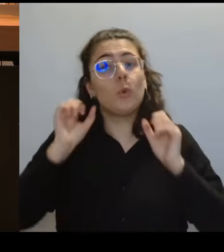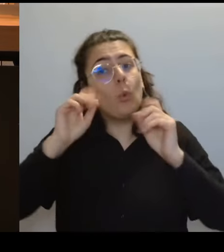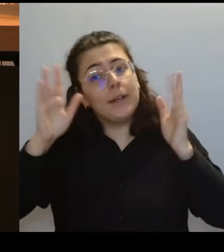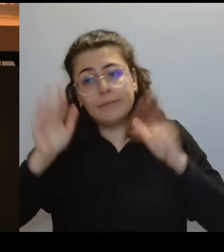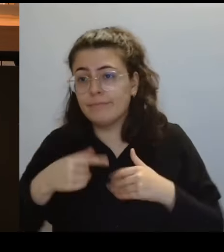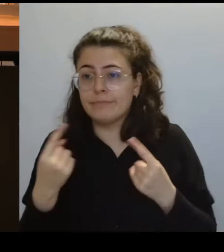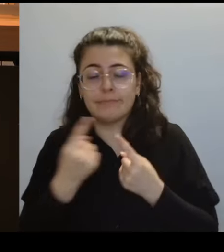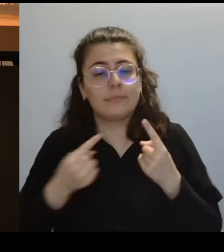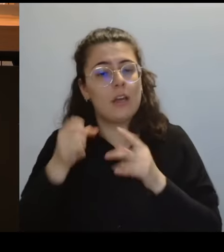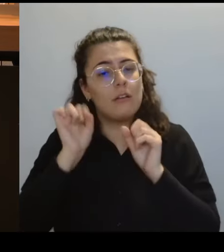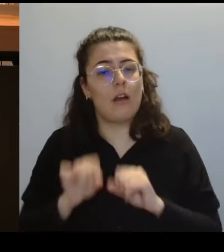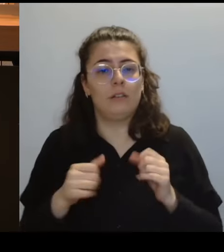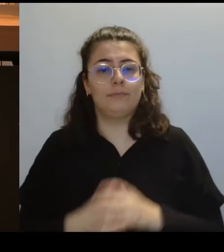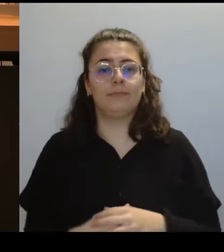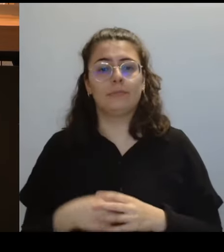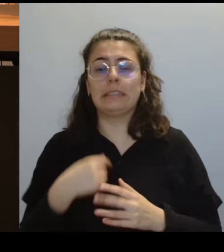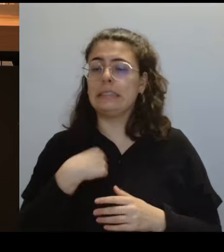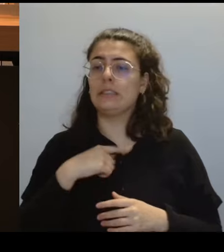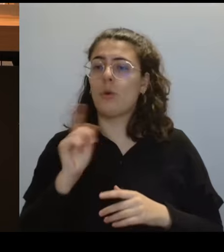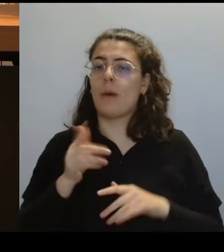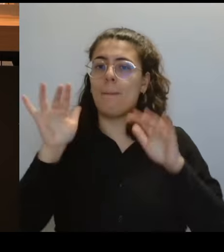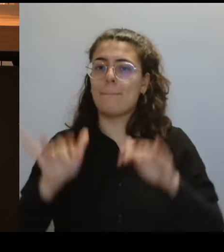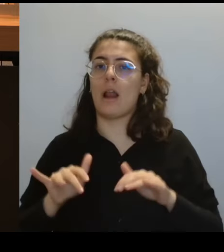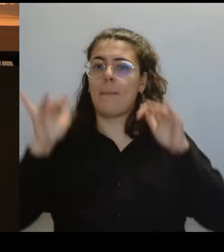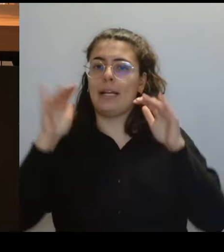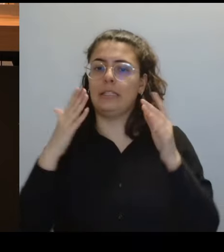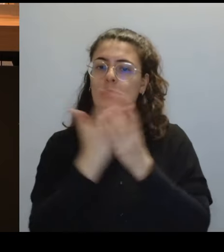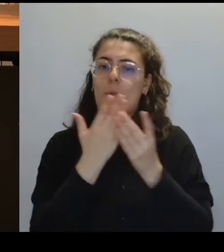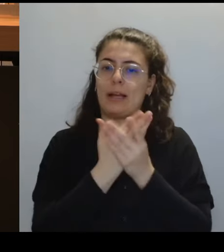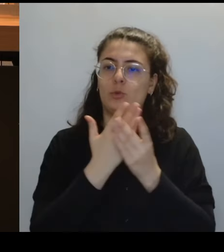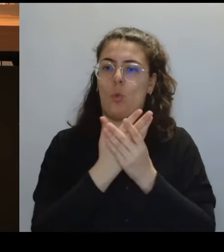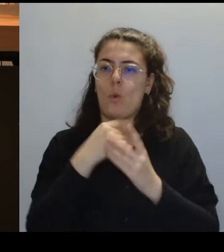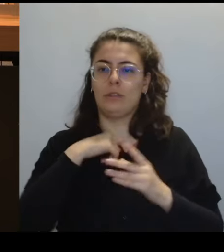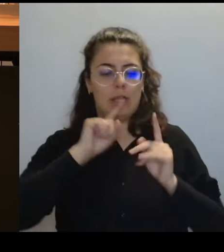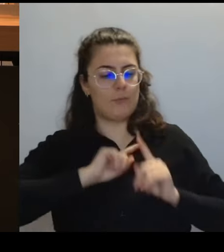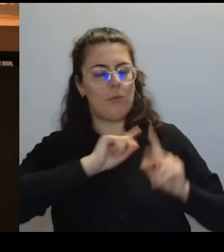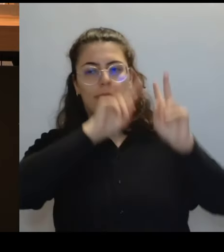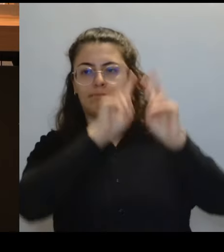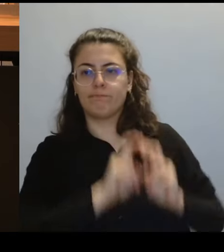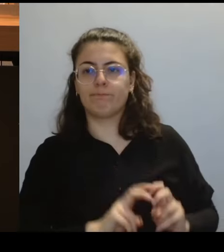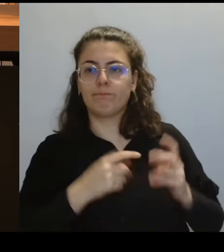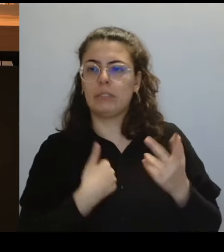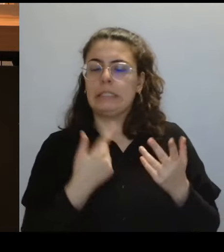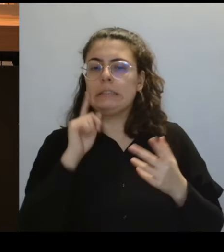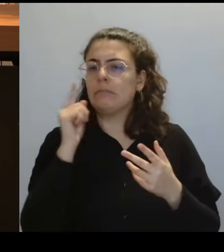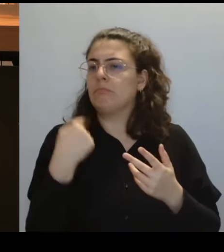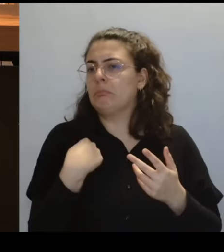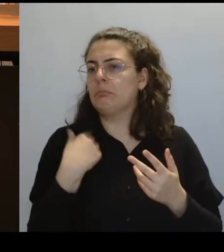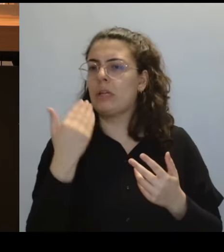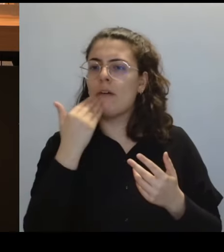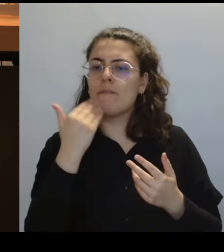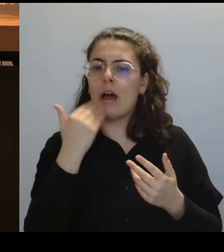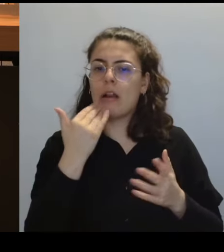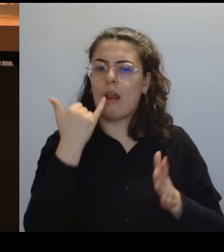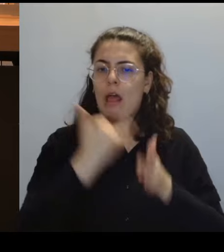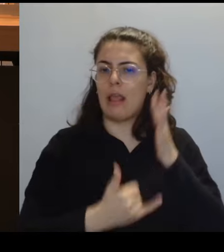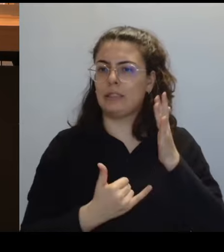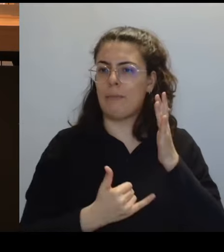Parlamentsdokumentation durchforstet und dachte, ich gucke noch mal, wann das letzte Mal diese Partei oder auch andere zu dem Thema aktiv